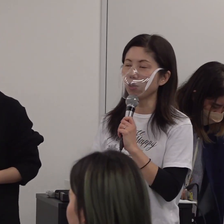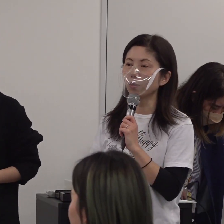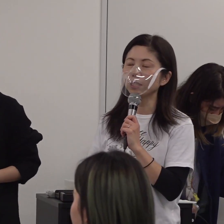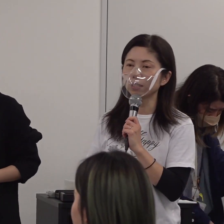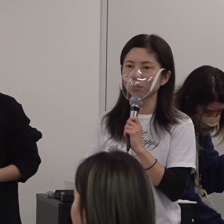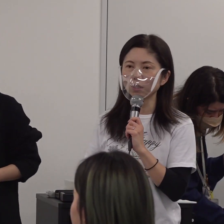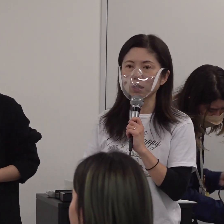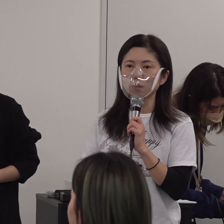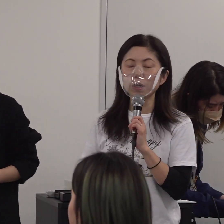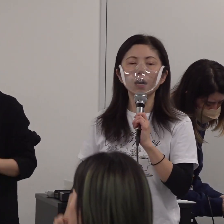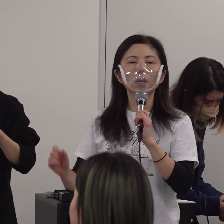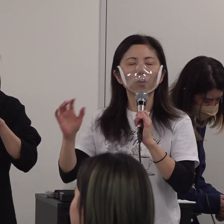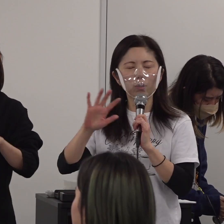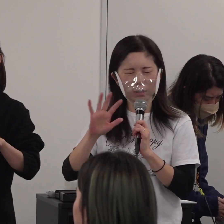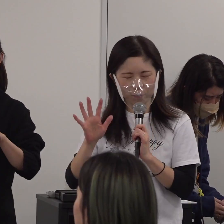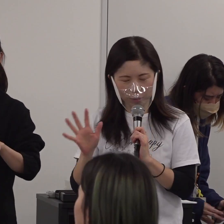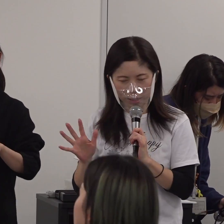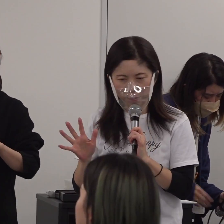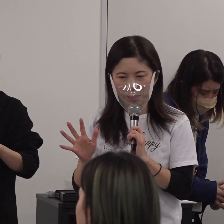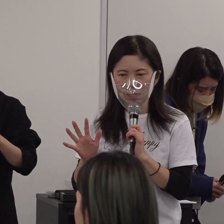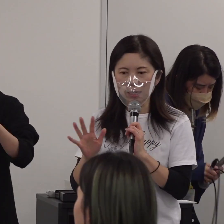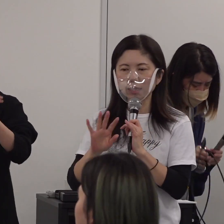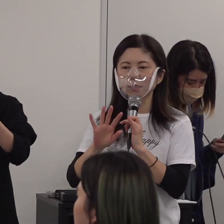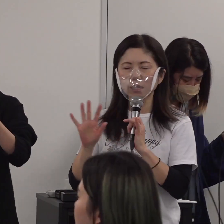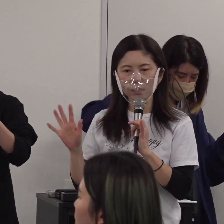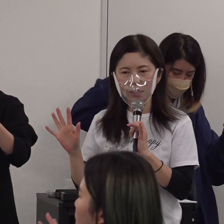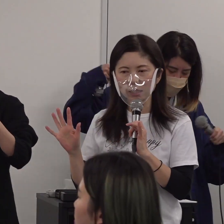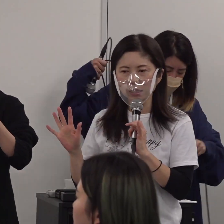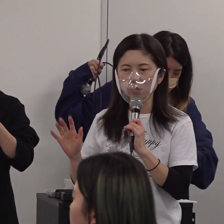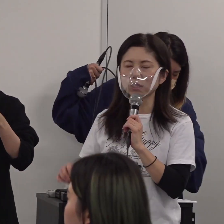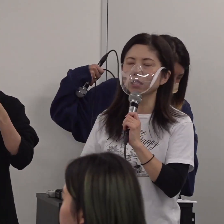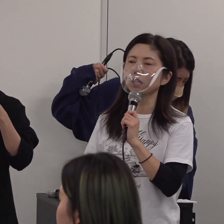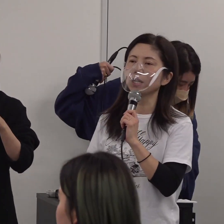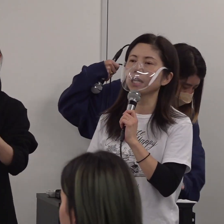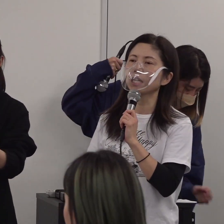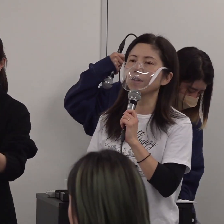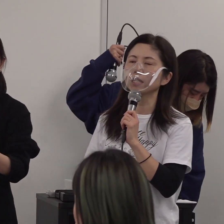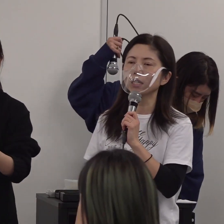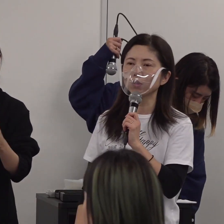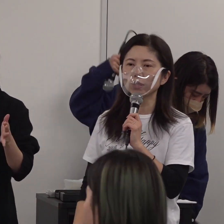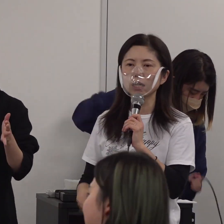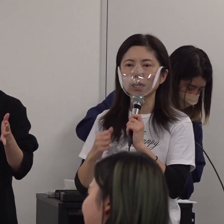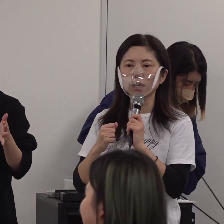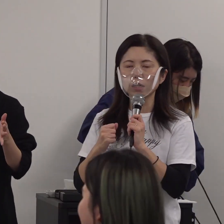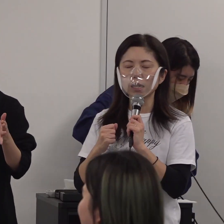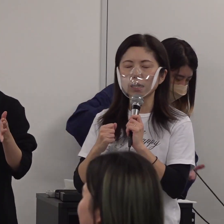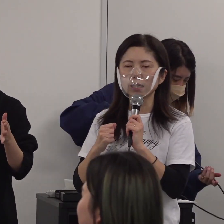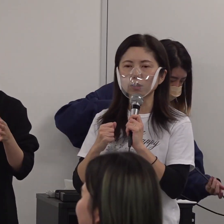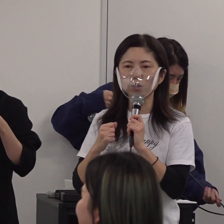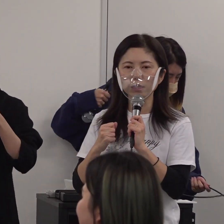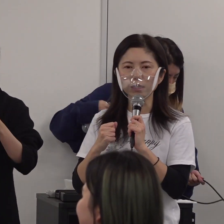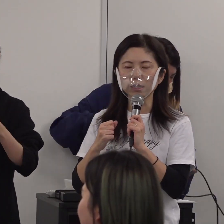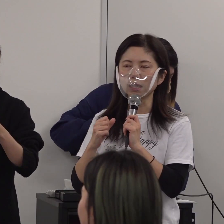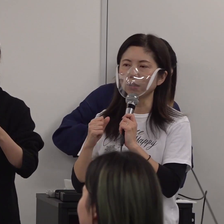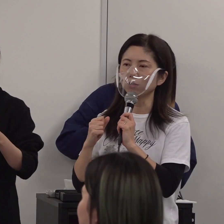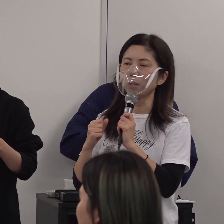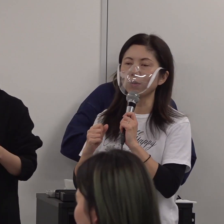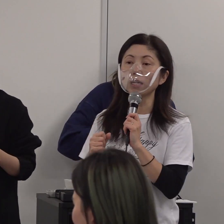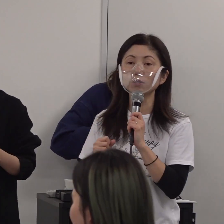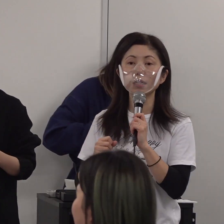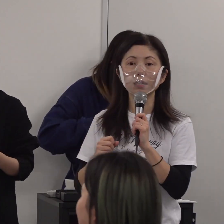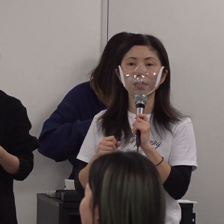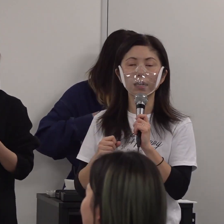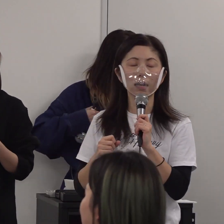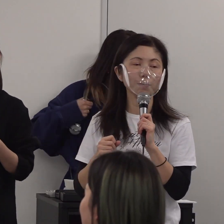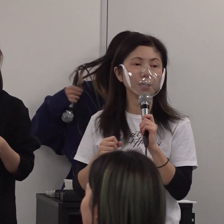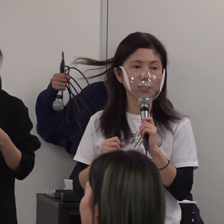そして本日コロナもねまだ完全 になくなったわけではないので少し不安もある中でありました